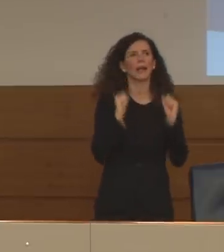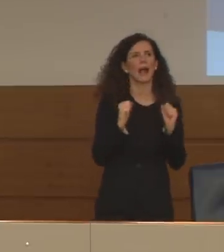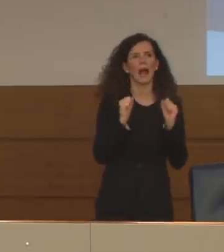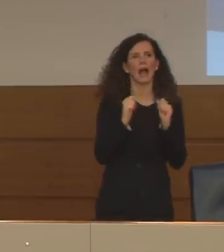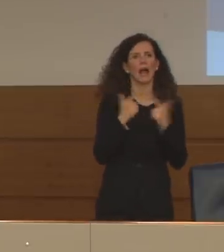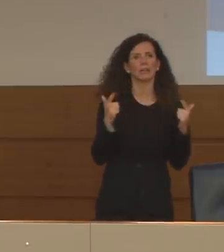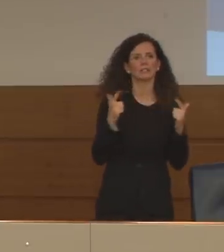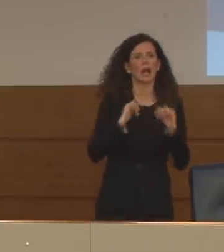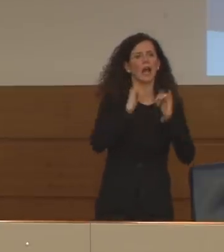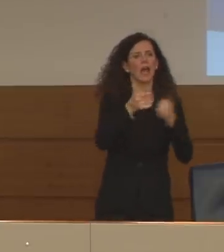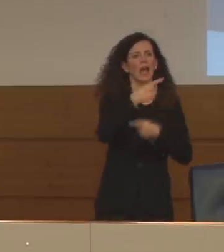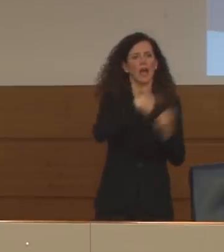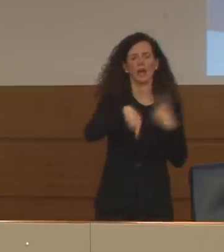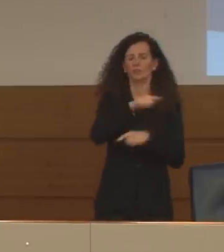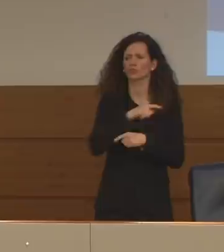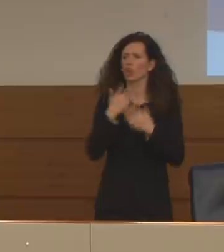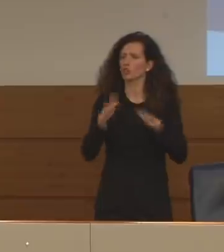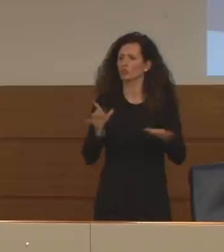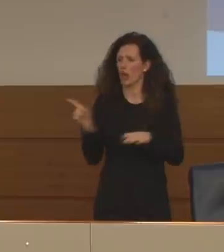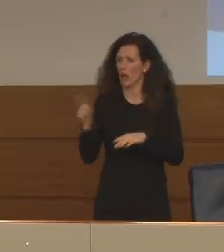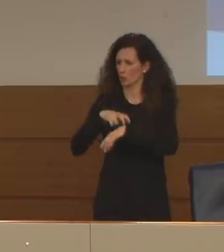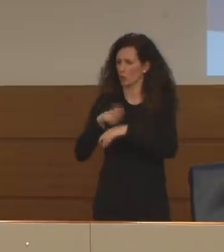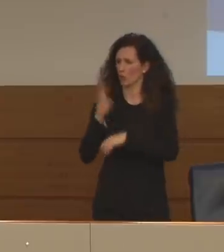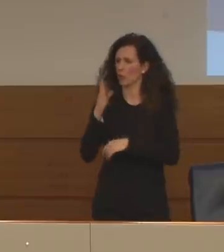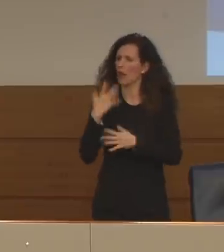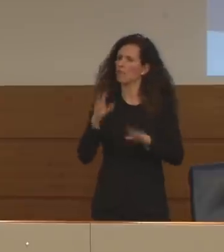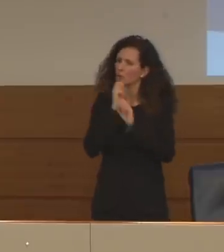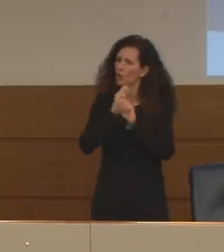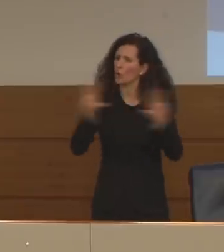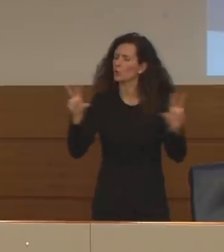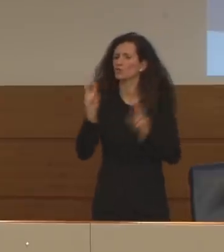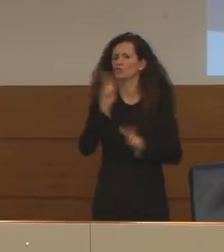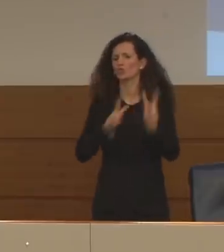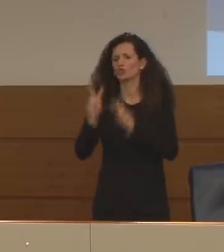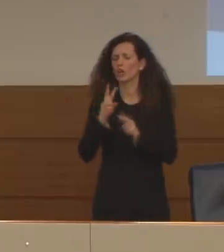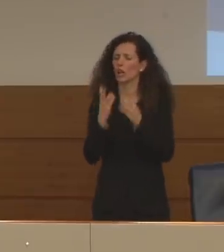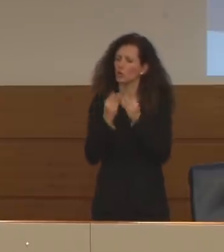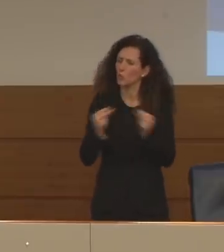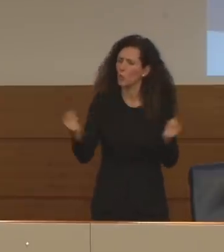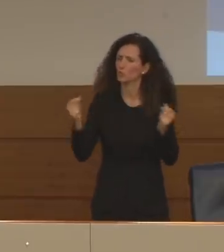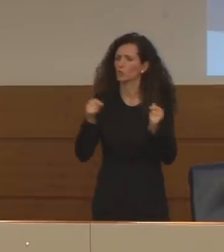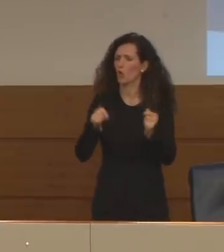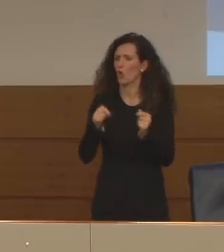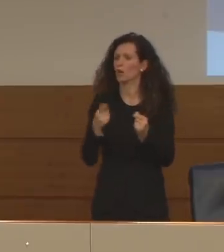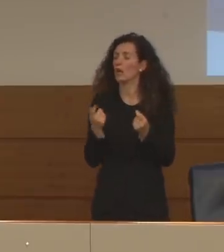alle istituzioni locali a trovare delle soluzioni, volevo sapere se ci sono delle